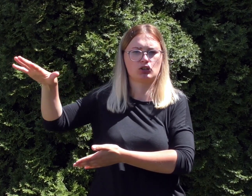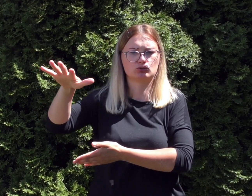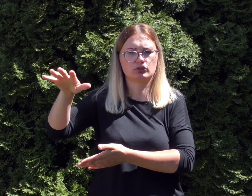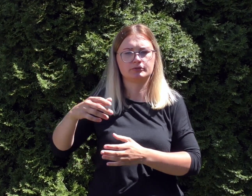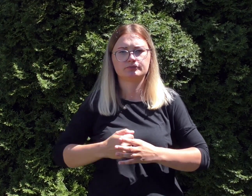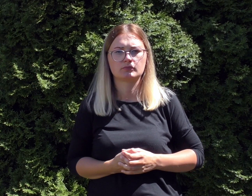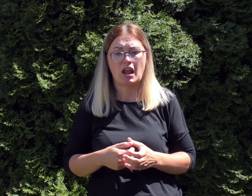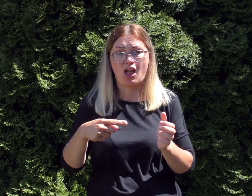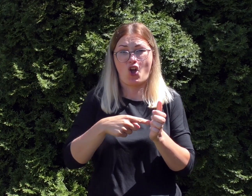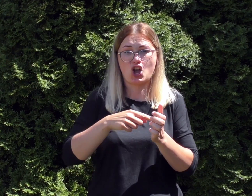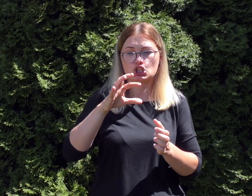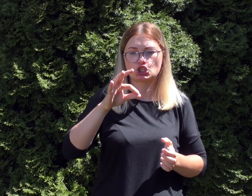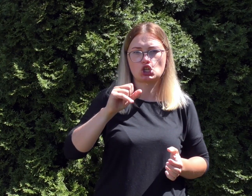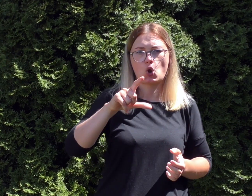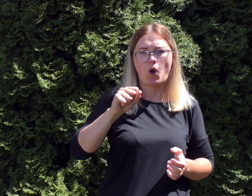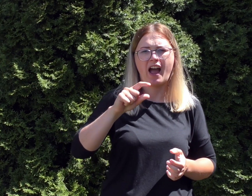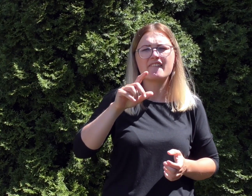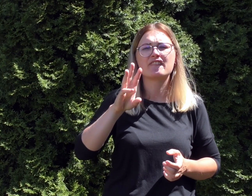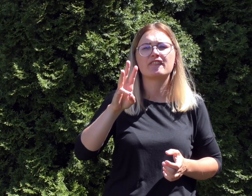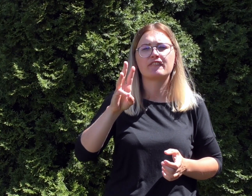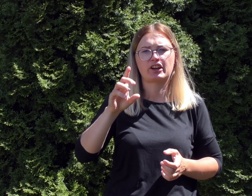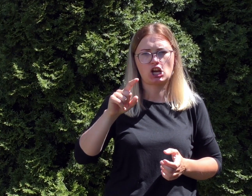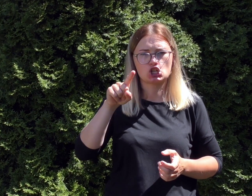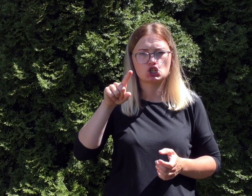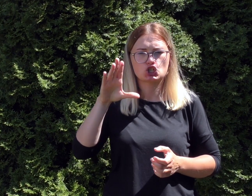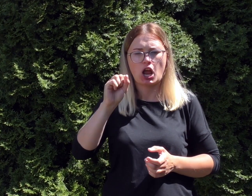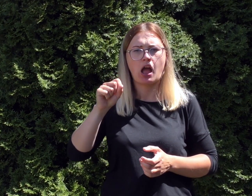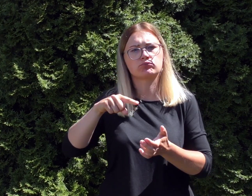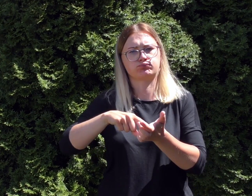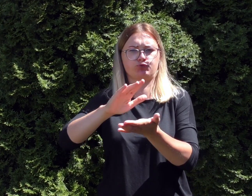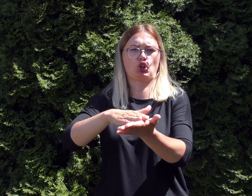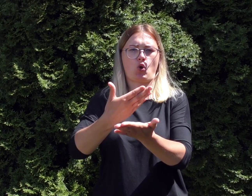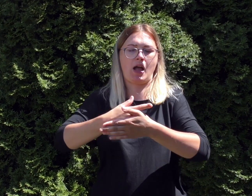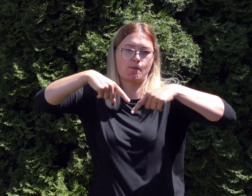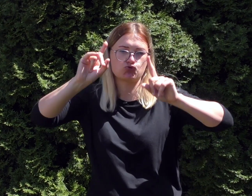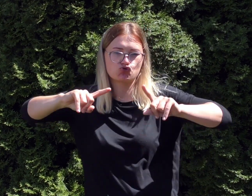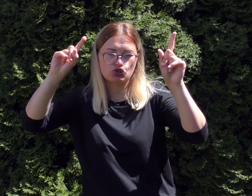Siłą wyższą mogą być na przykład wyładowania atmosferyczne.